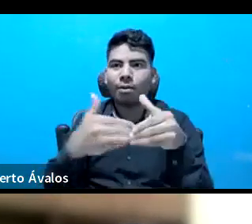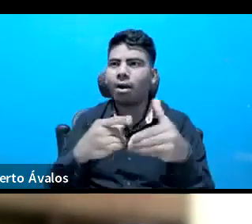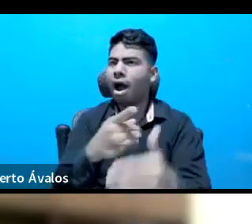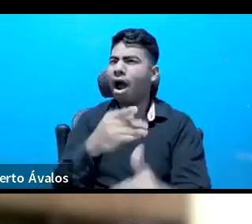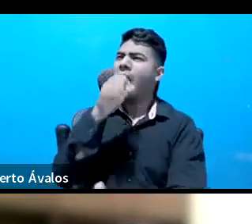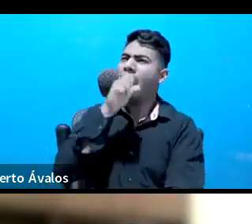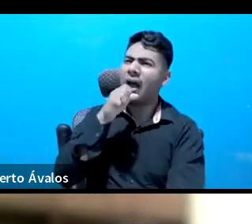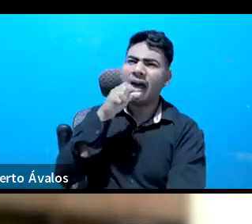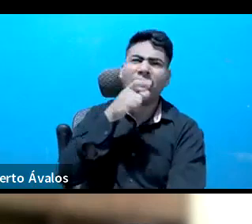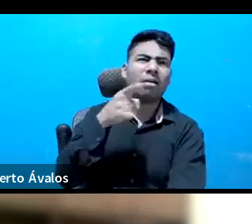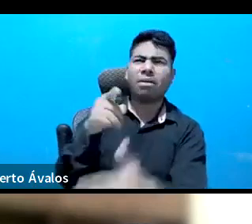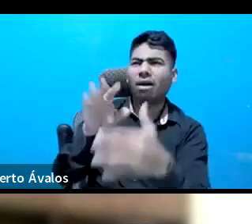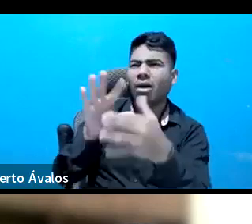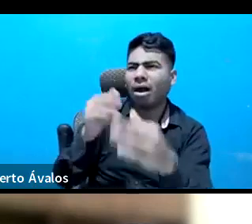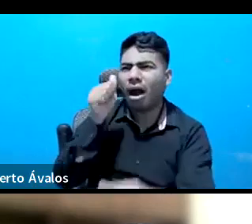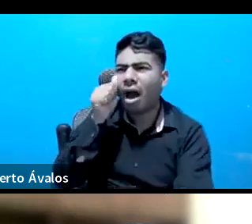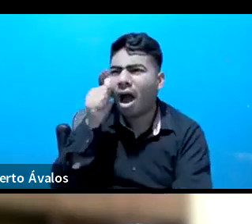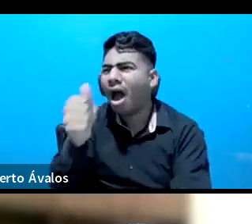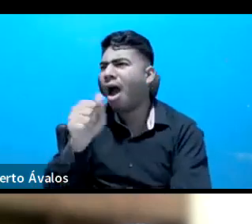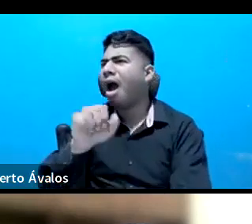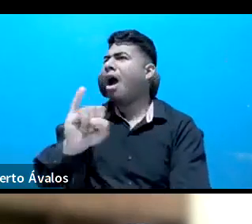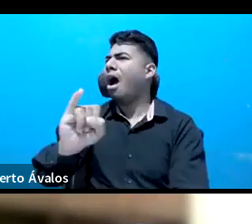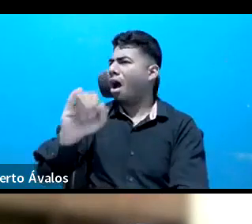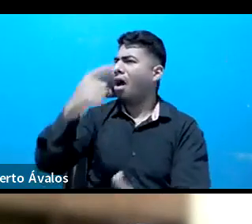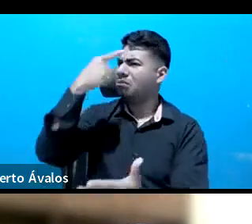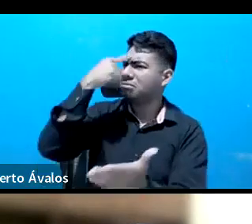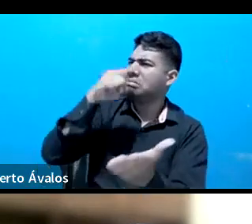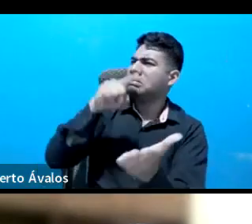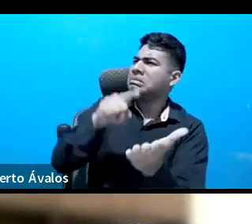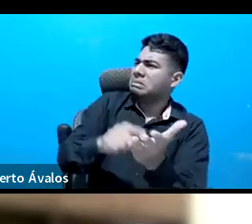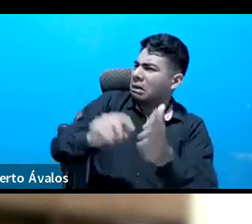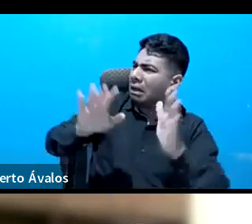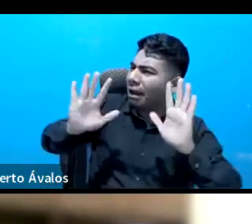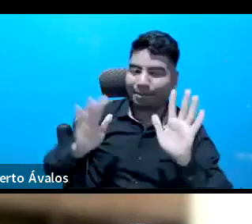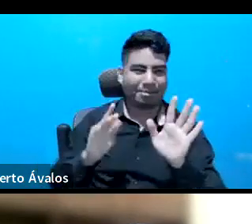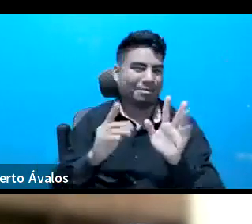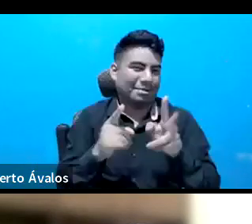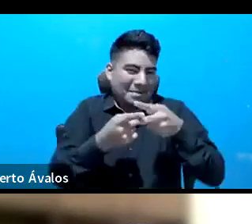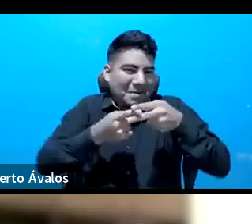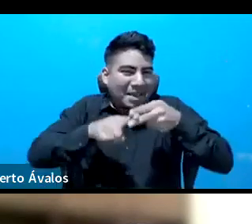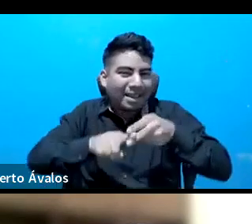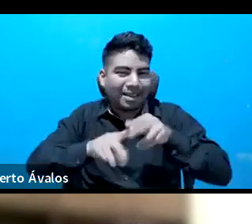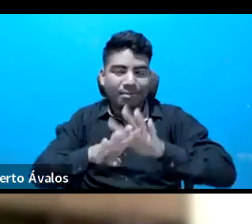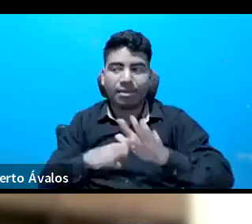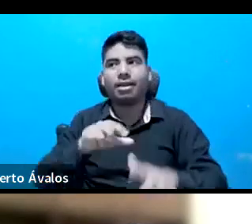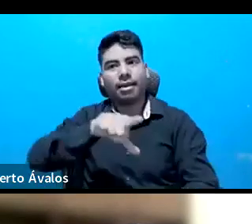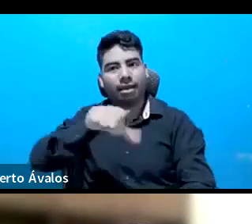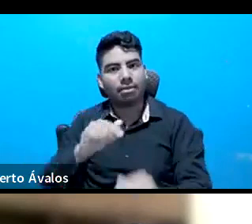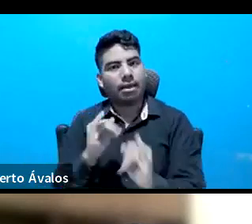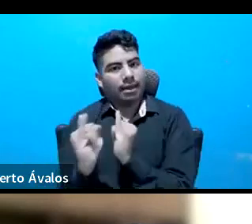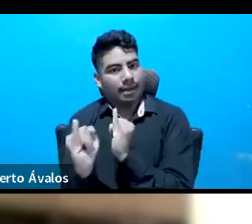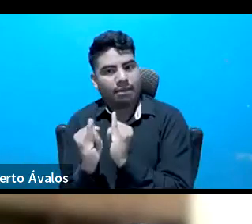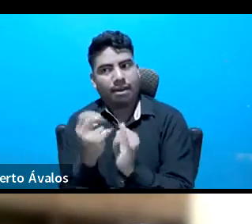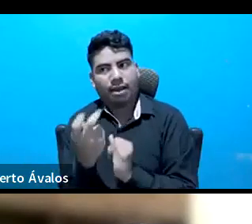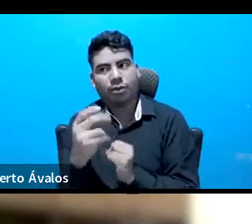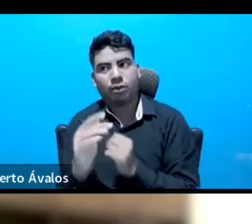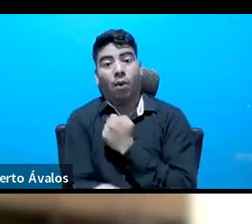creerme lo que estoy diciendo . Entonces Entonces ha sido necesaria cesario convertirme en intérprete para que eso pase.